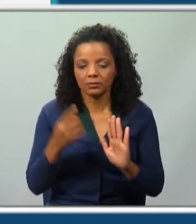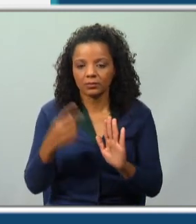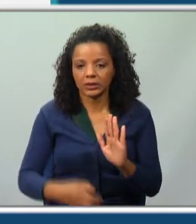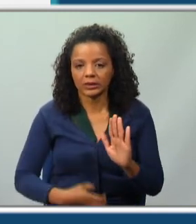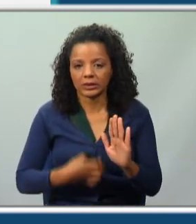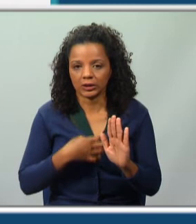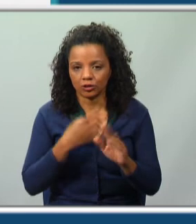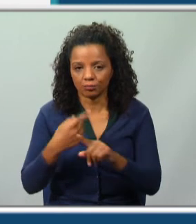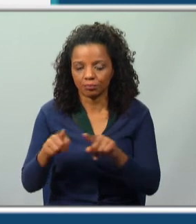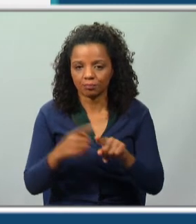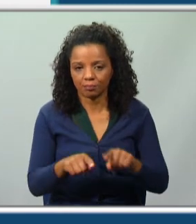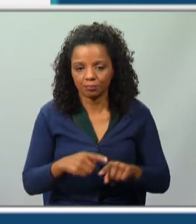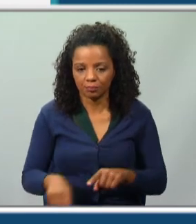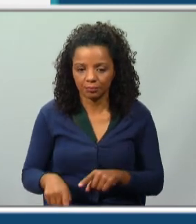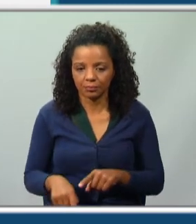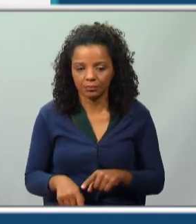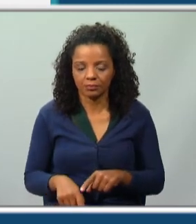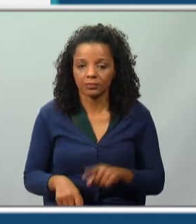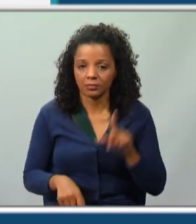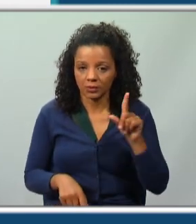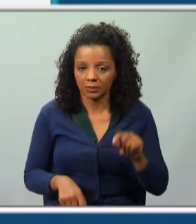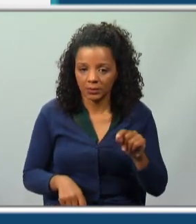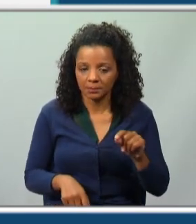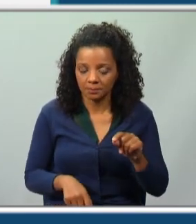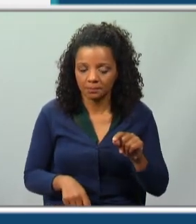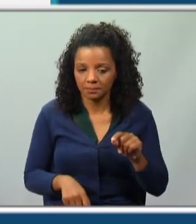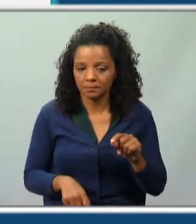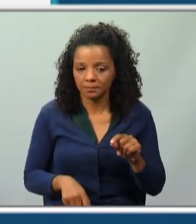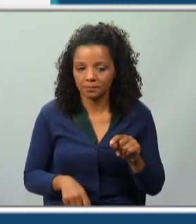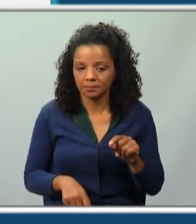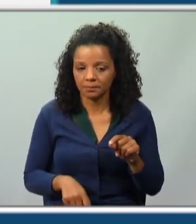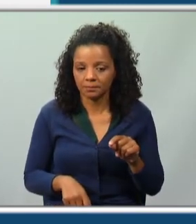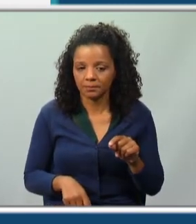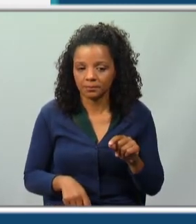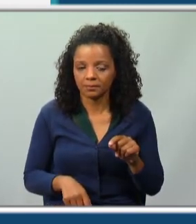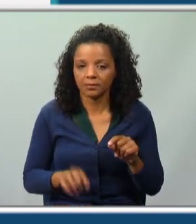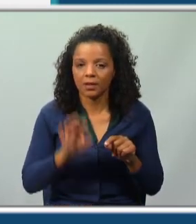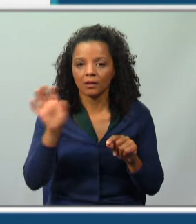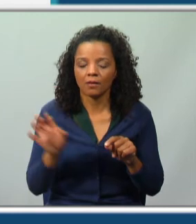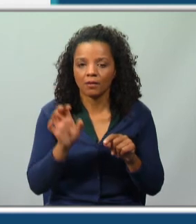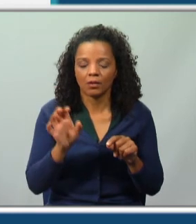que significados diferentes e mais temos o que até aqui a forma como nós vamos 我們有什麼不同和更多的意義我們怎麼走